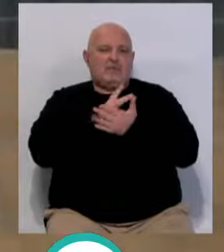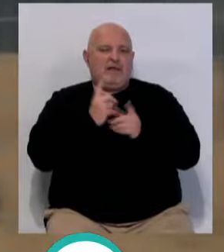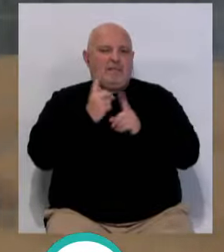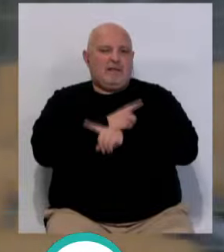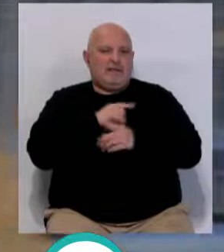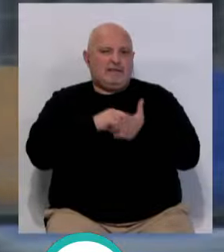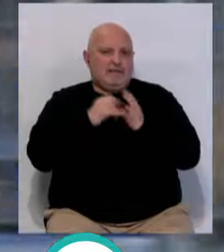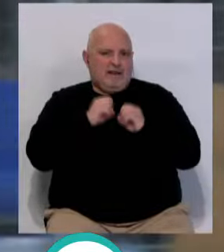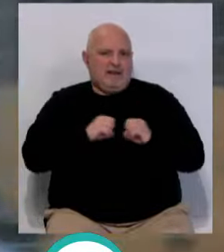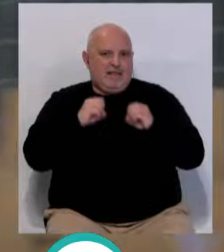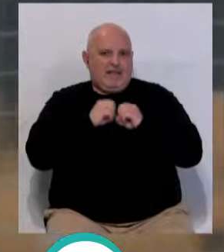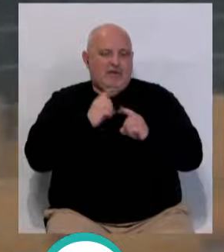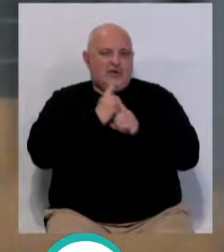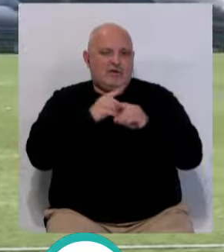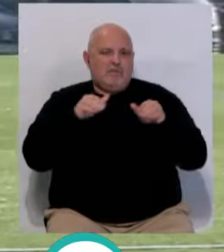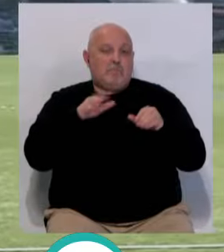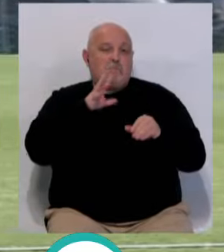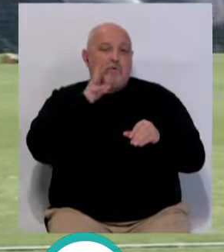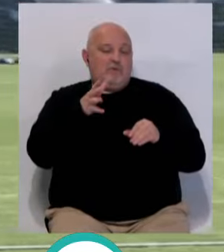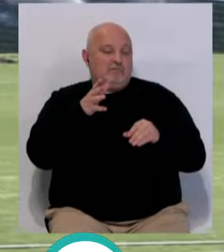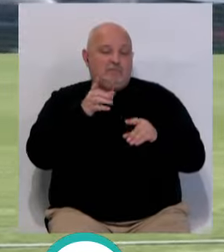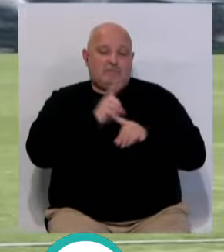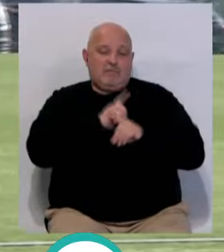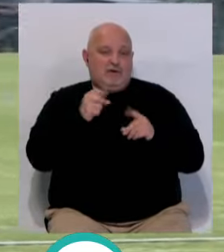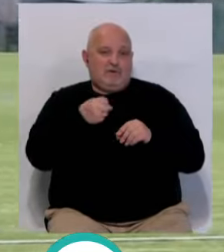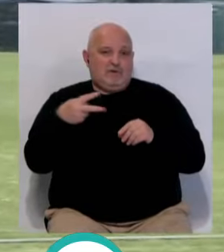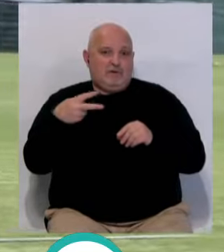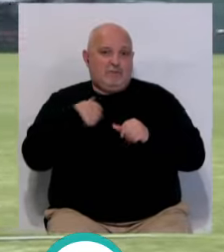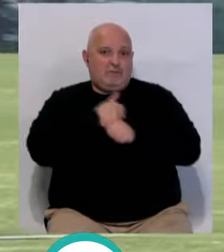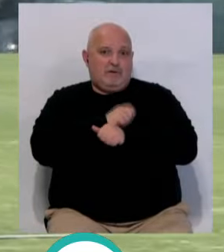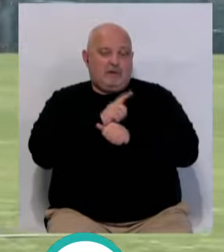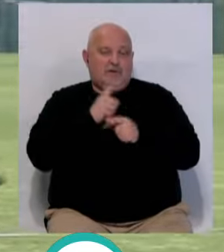Por jugar contra Atlético Madrid porque igual no sale la cosa como esperamos y no sale al revés no